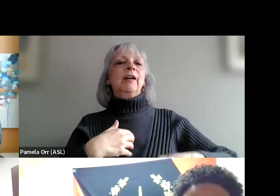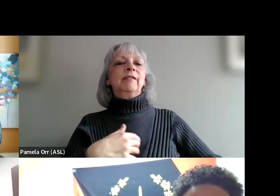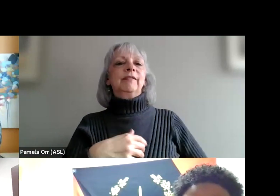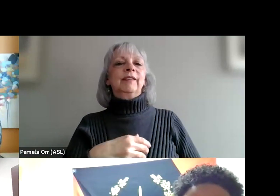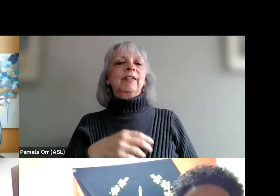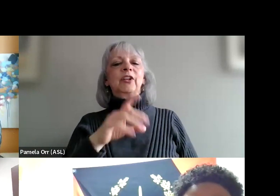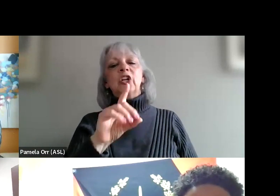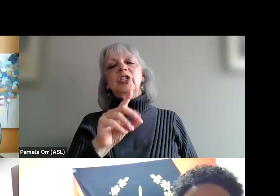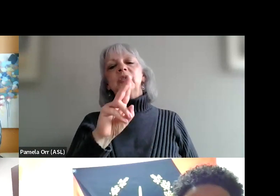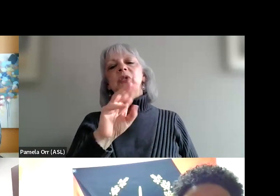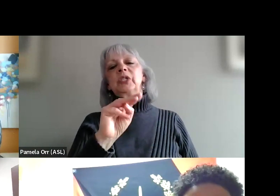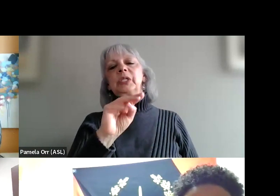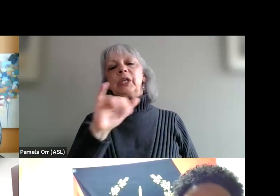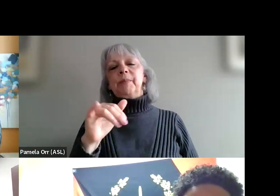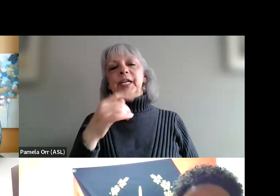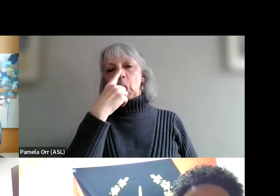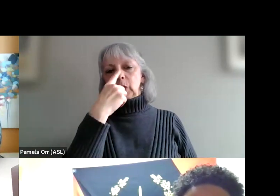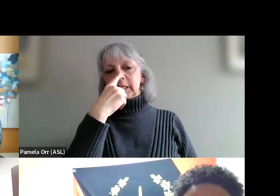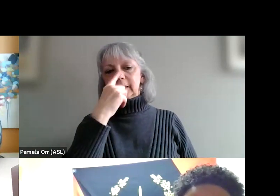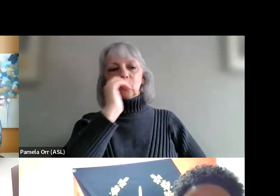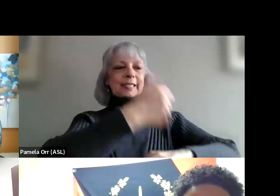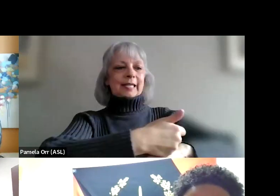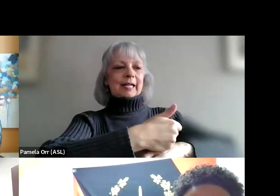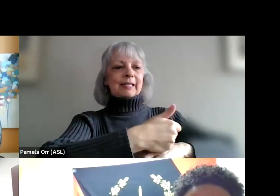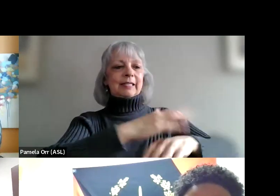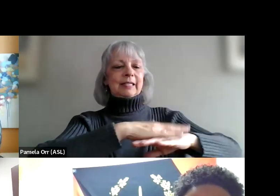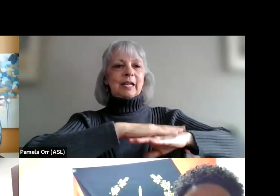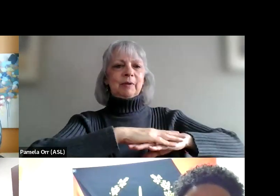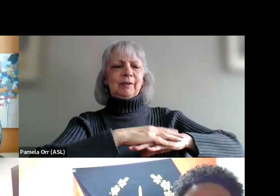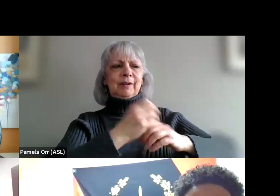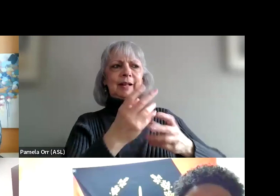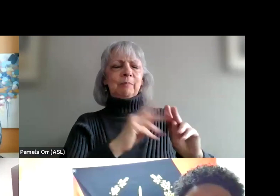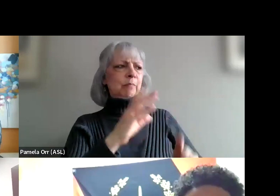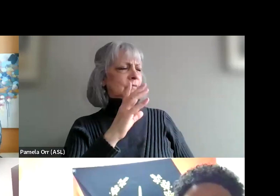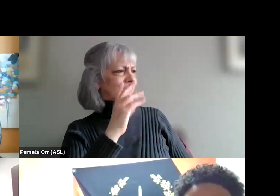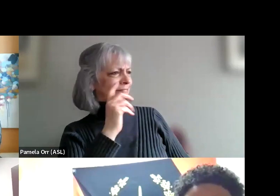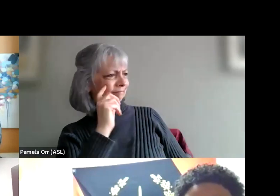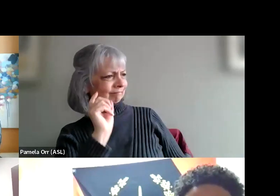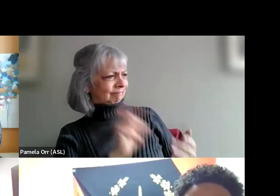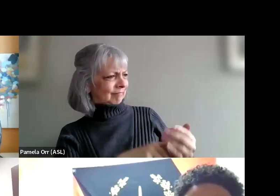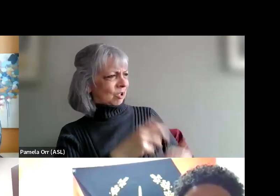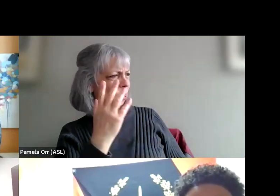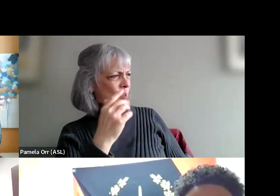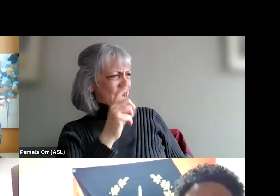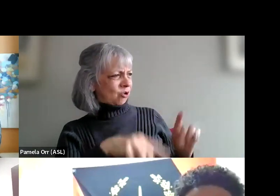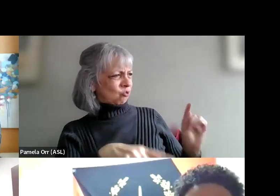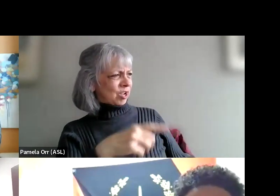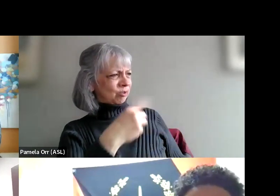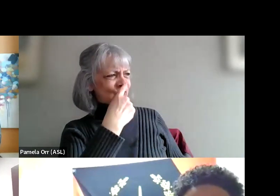y las colocamos sobre la mesa y eso también atrae a mucha gente. Se preguntan, ¿por qué hay una nariz en la mesa?